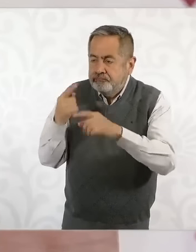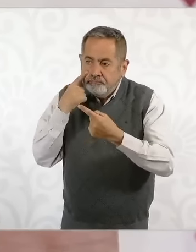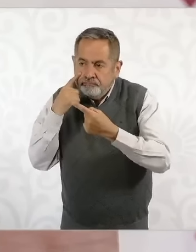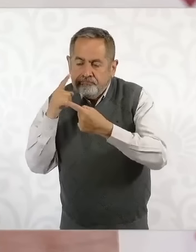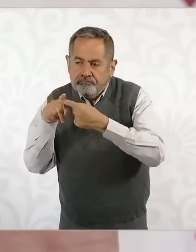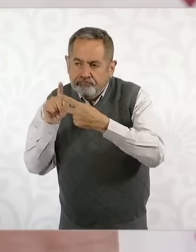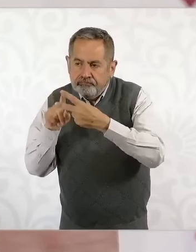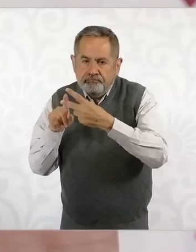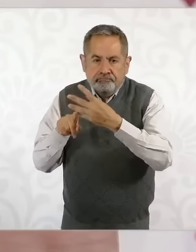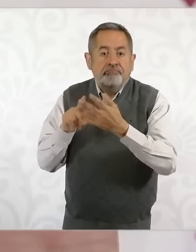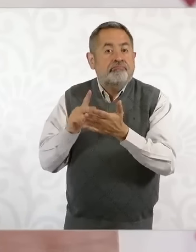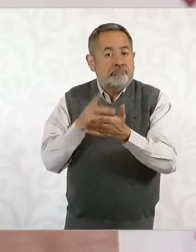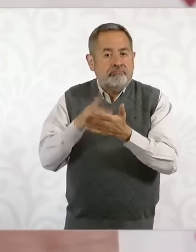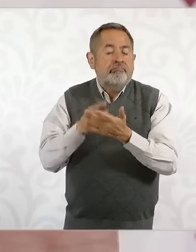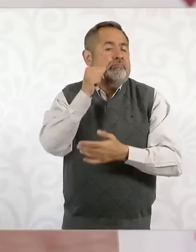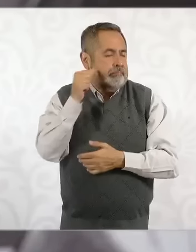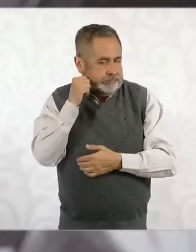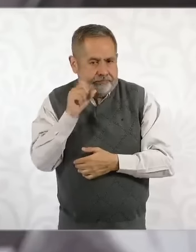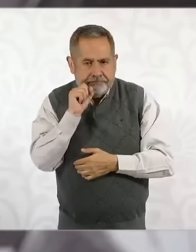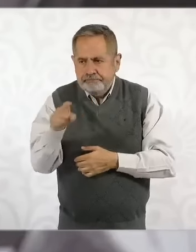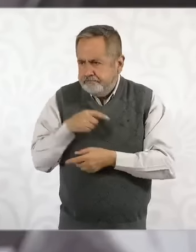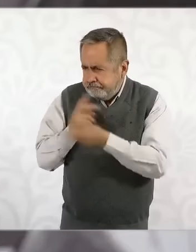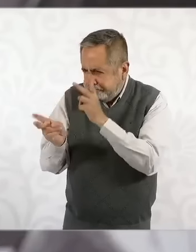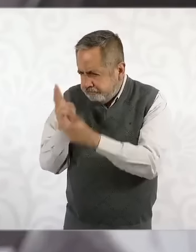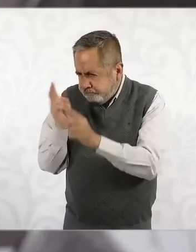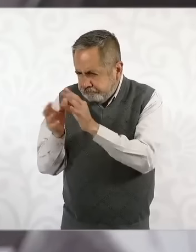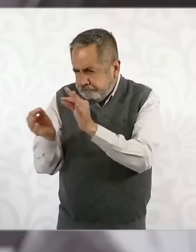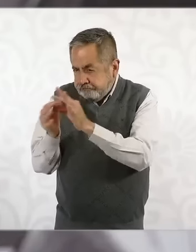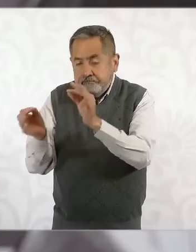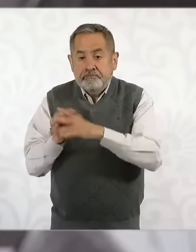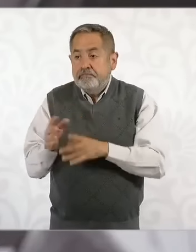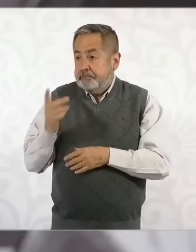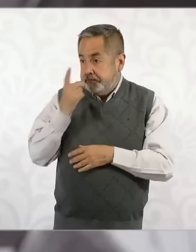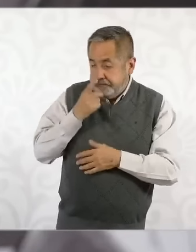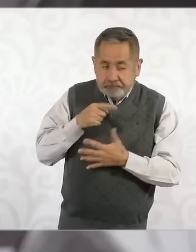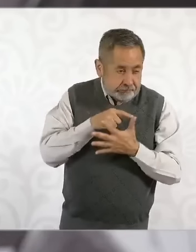se le ayer también hablé con ella y las líneas de investigación que nosotros tenemos pues son